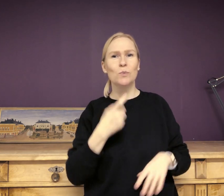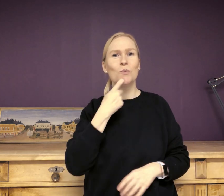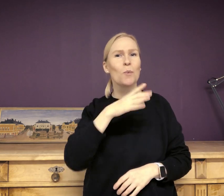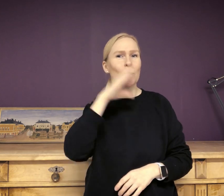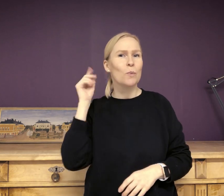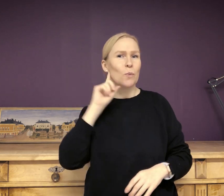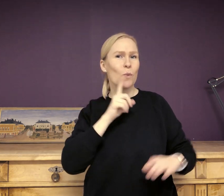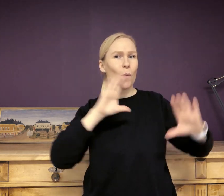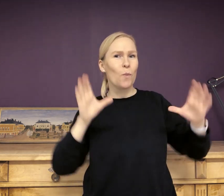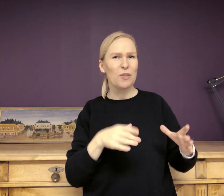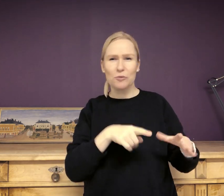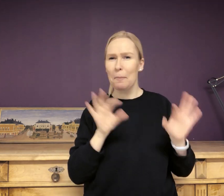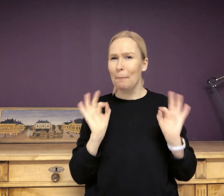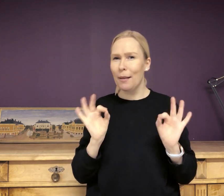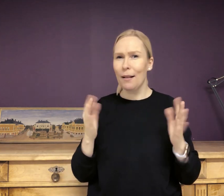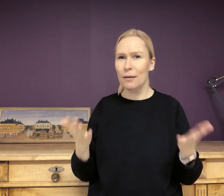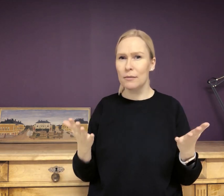suomenruotsalaisten kuurojen yhteisöön.